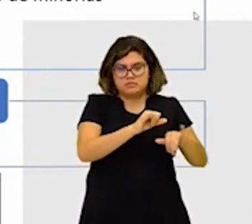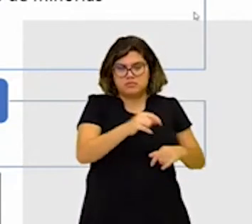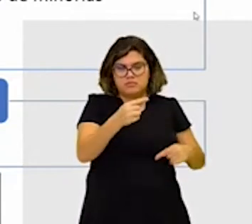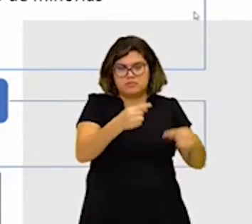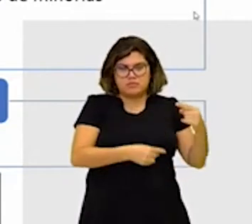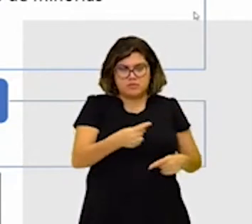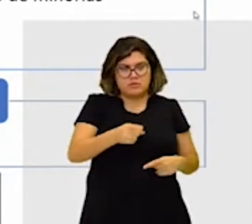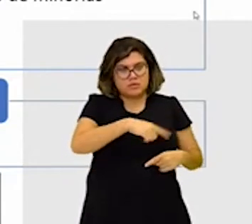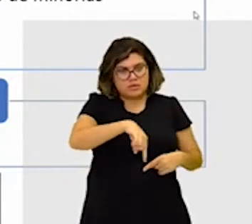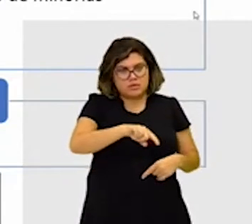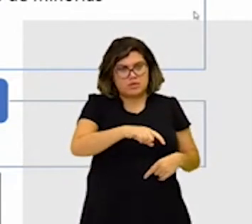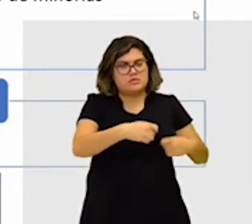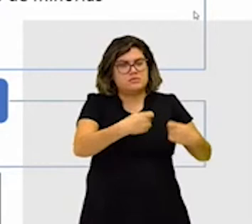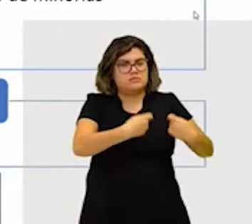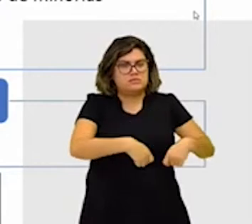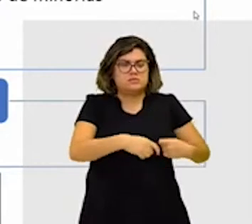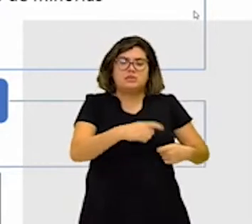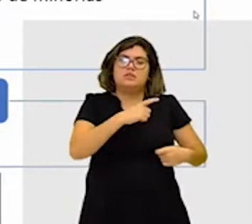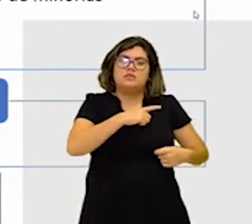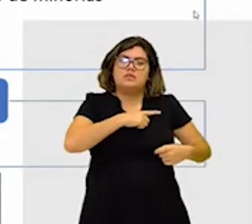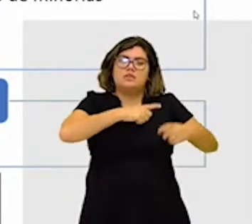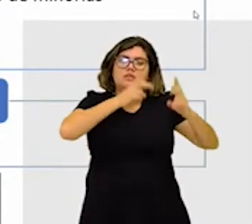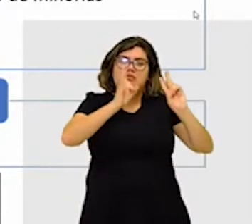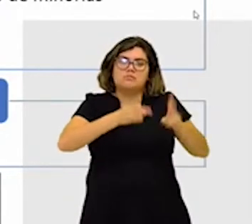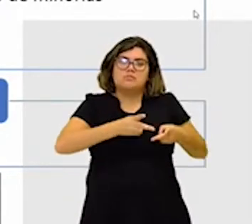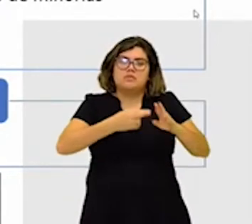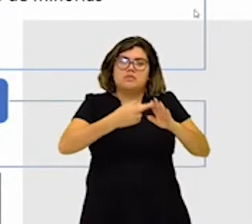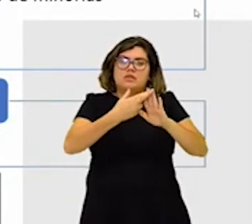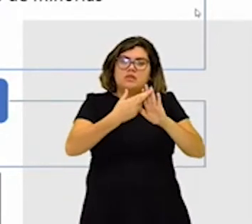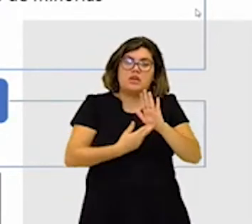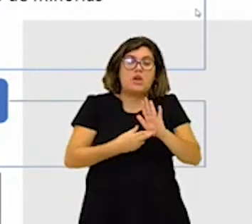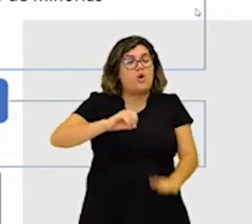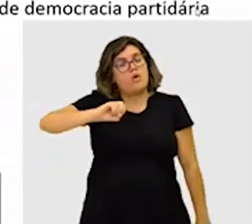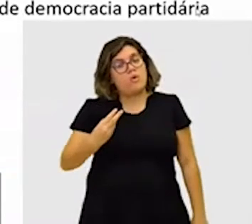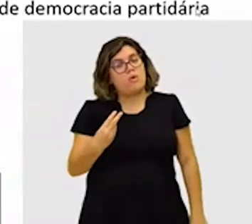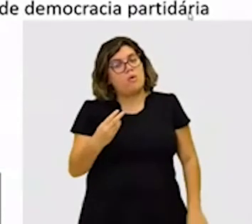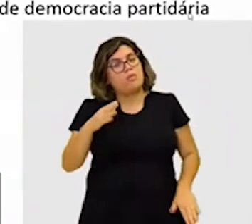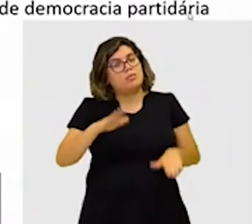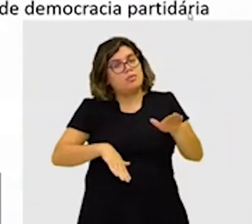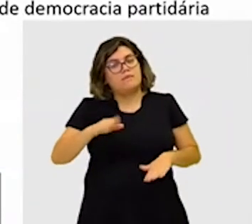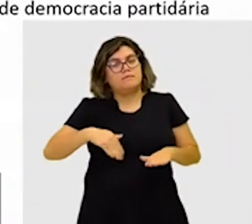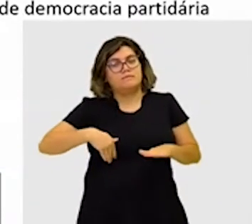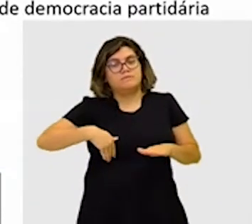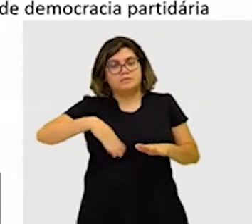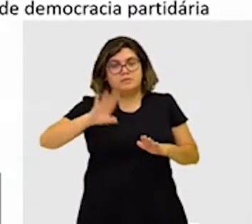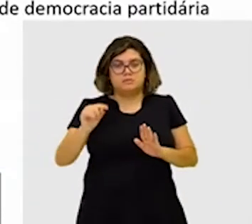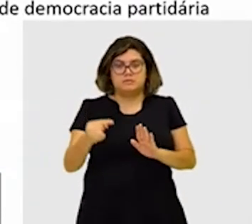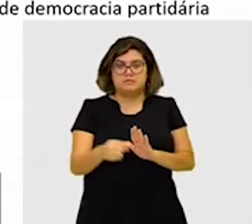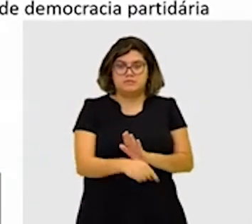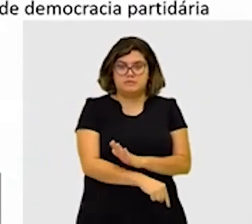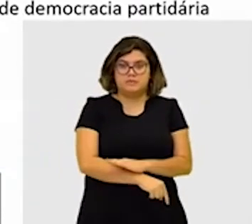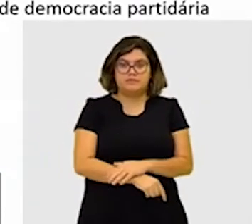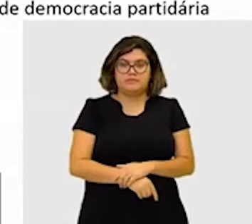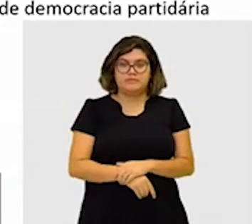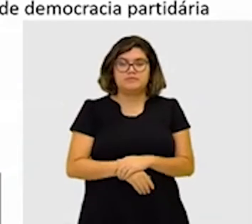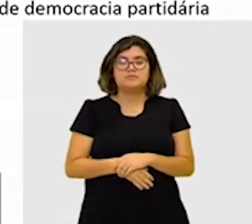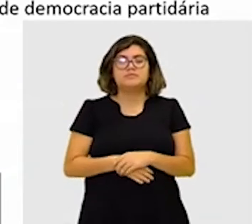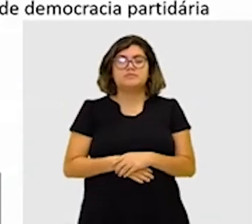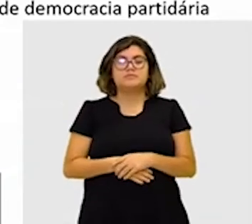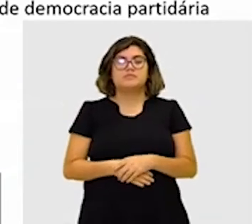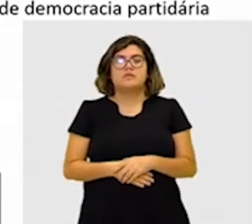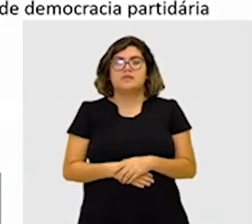ter os mesmos mecanismos ou talvez mecanismos até mais Ampla Então à guisa de conclusão é